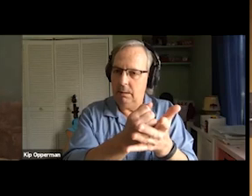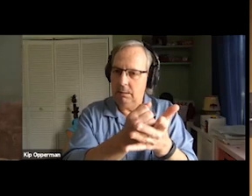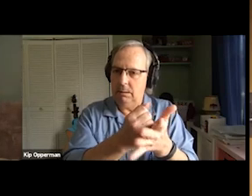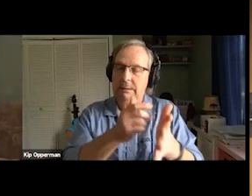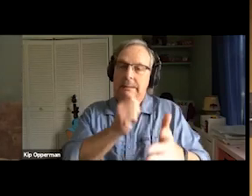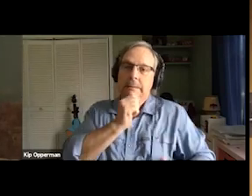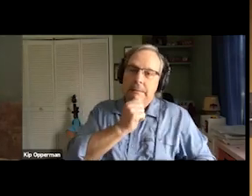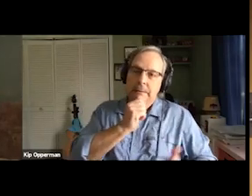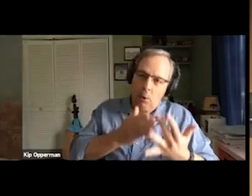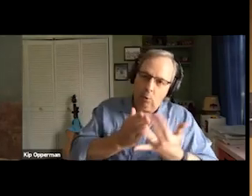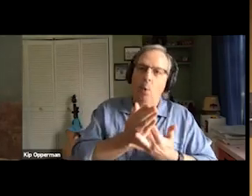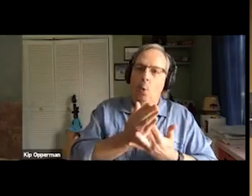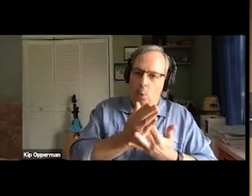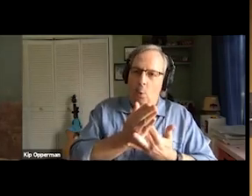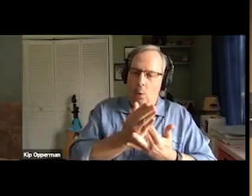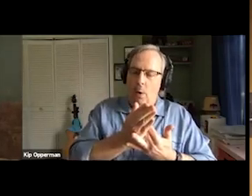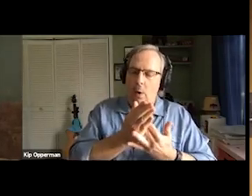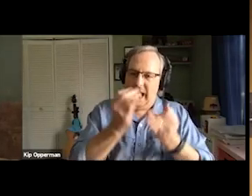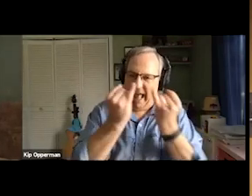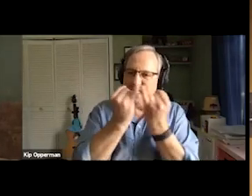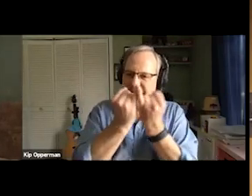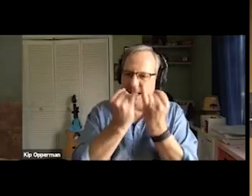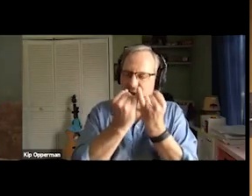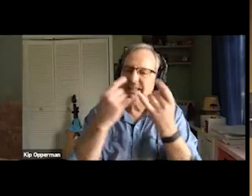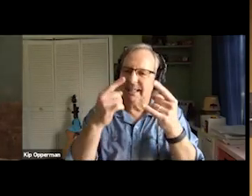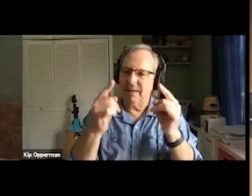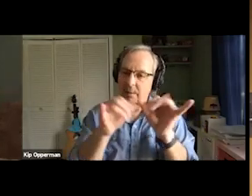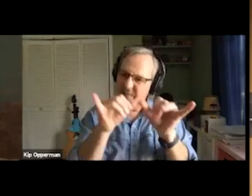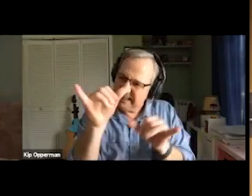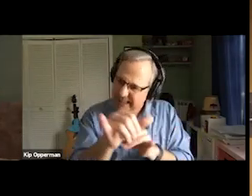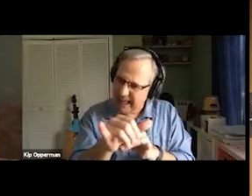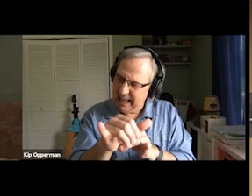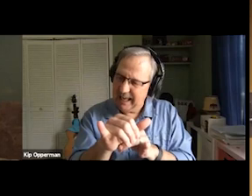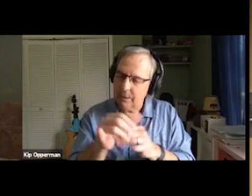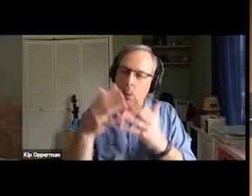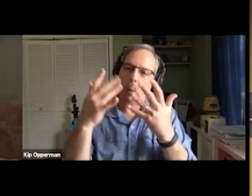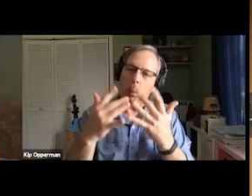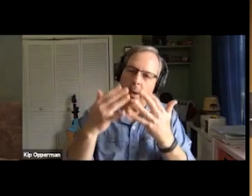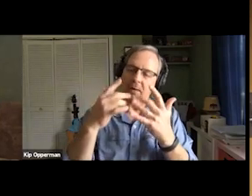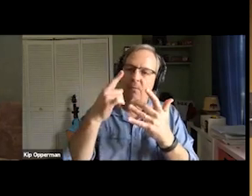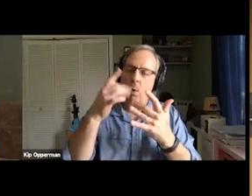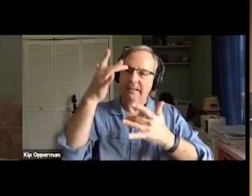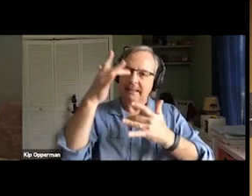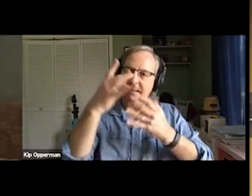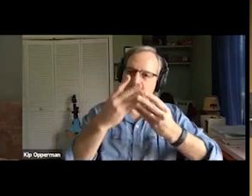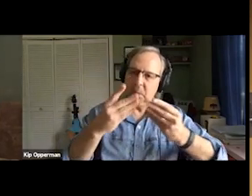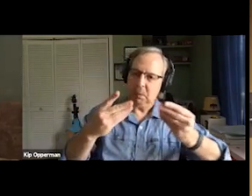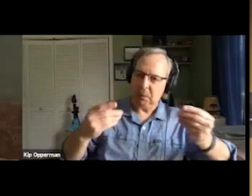y permanecer en su lugar con éxito mientras esperan que sus síntomas desaparezcan. Duración de la estadía, ha habido alrededor